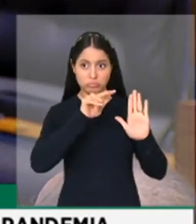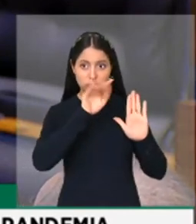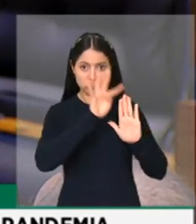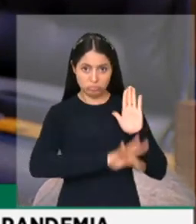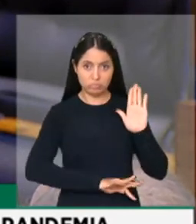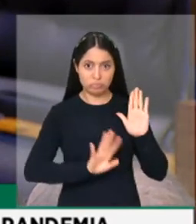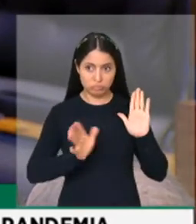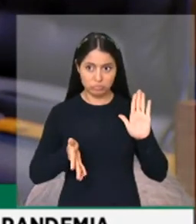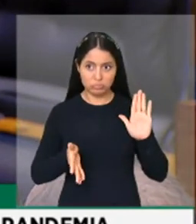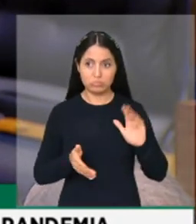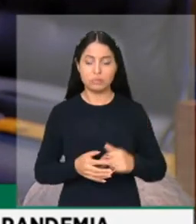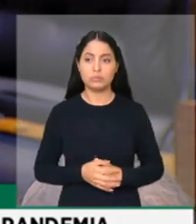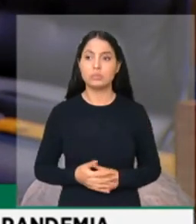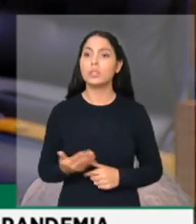REEDITADAS, A MP 14020. -- [DEPUTADA]: UMA